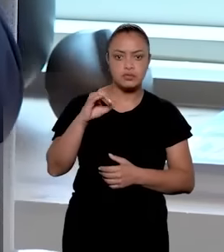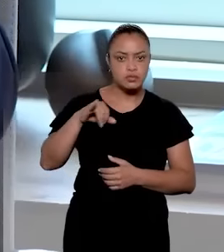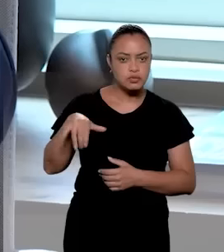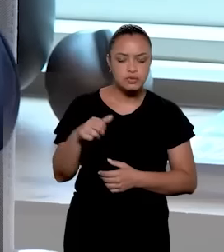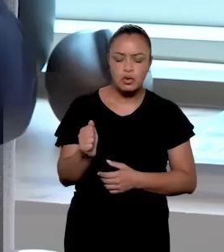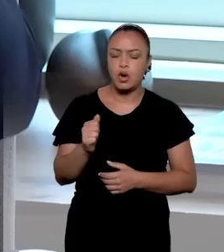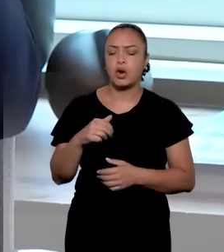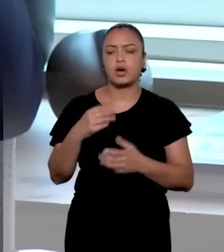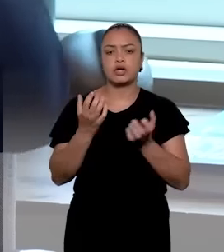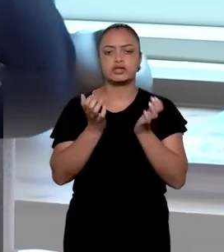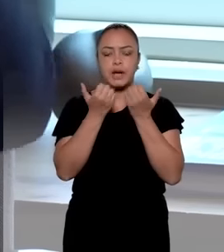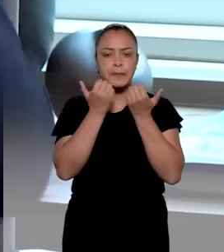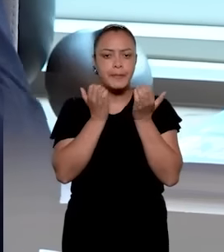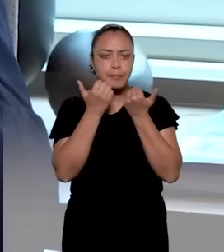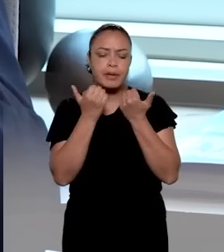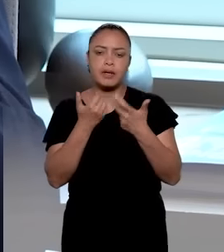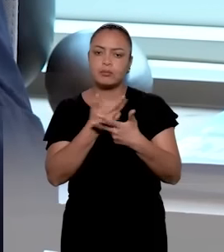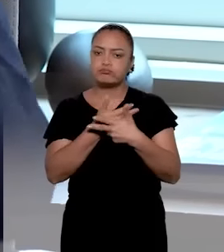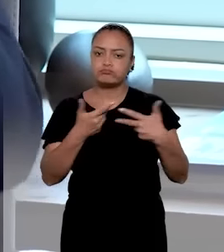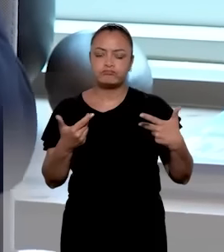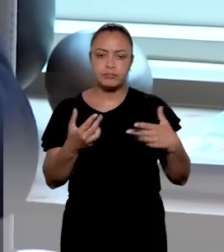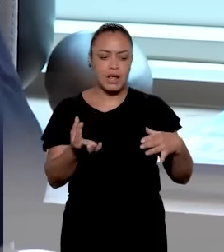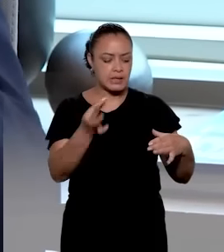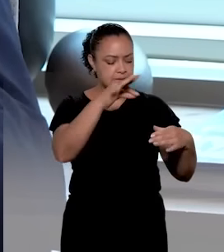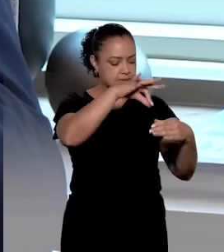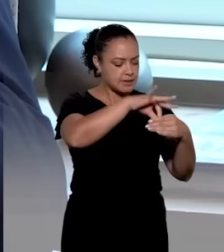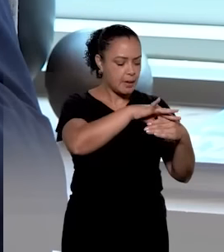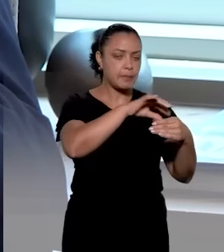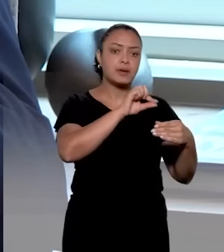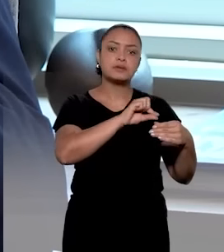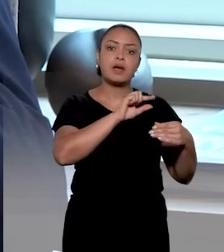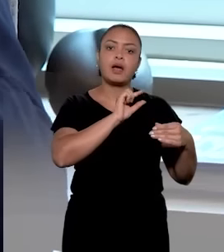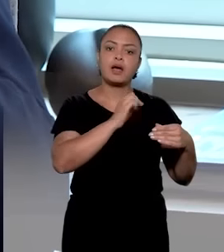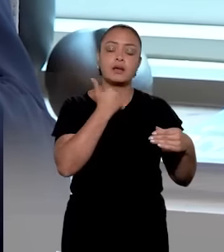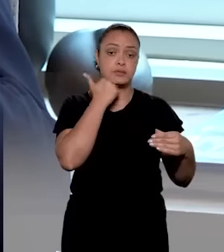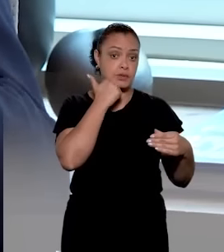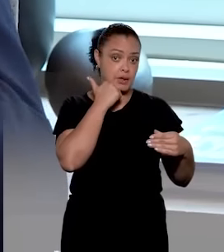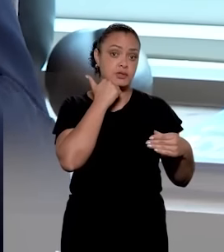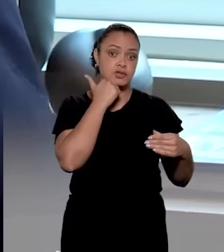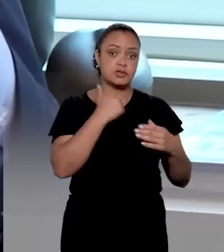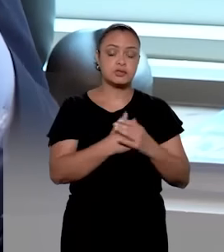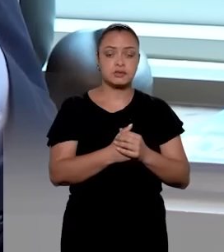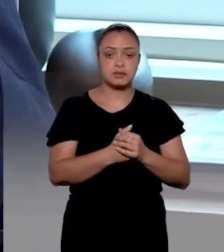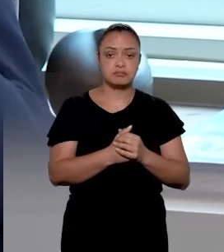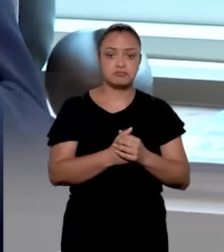semente de soja ou de milho ou qualquer produto, aquela semente é produzida por um cientista,